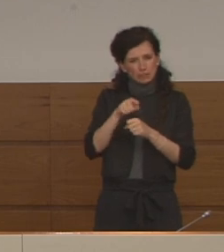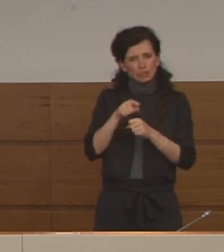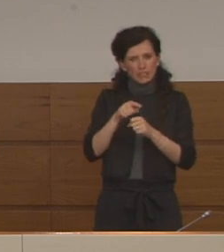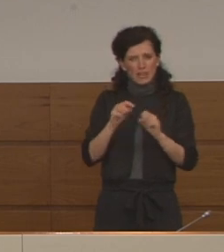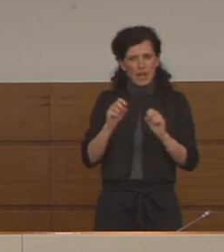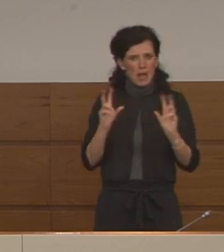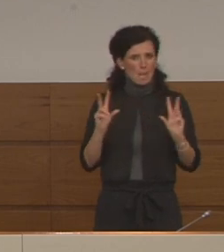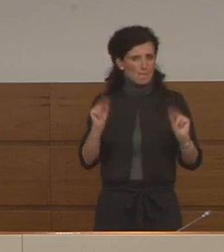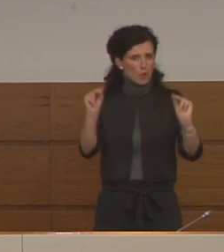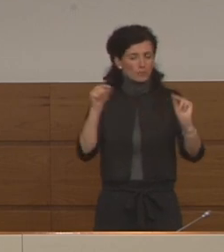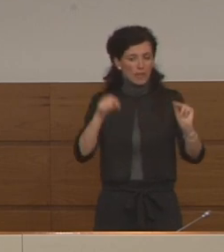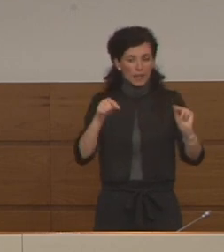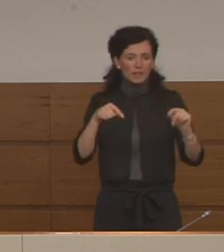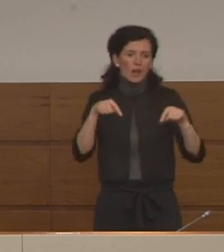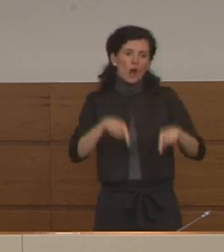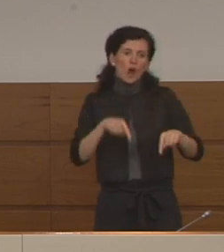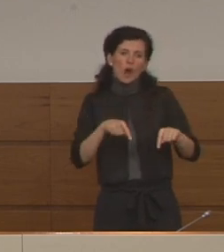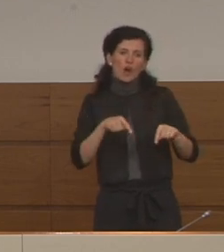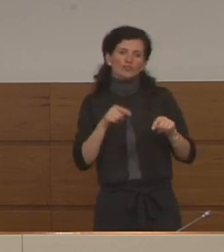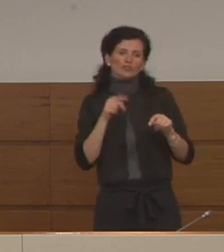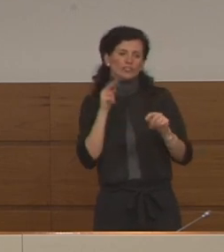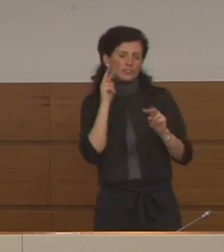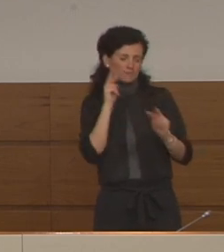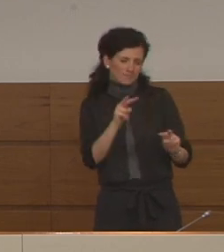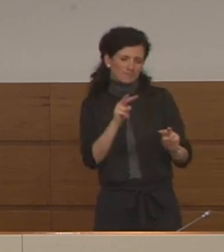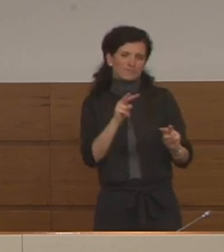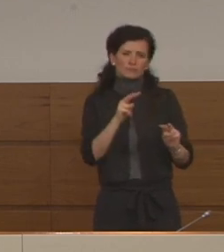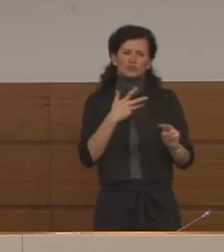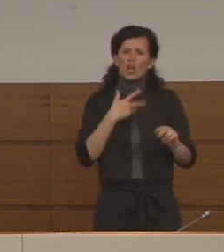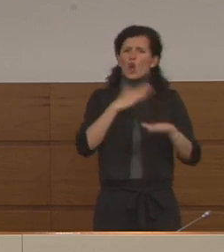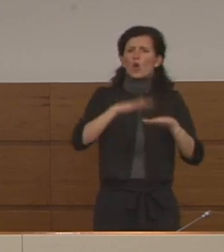competenze specifiche, è la collaborazione, la multidisciplinarietà.